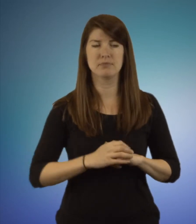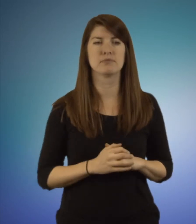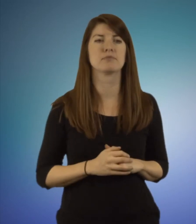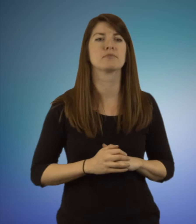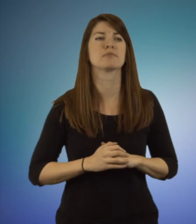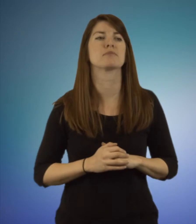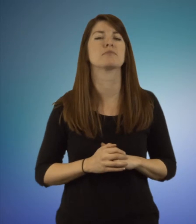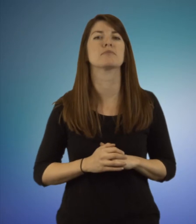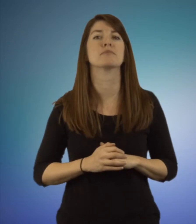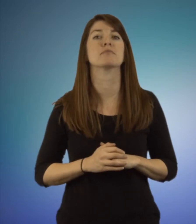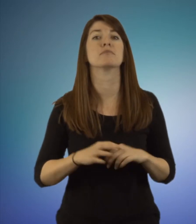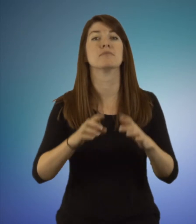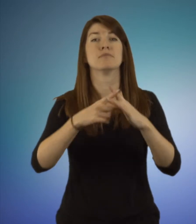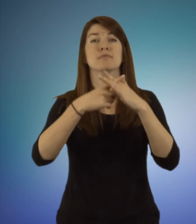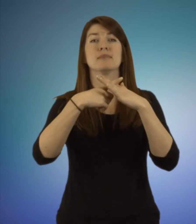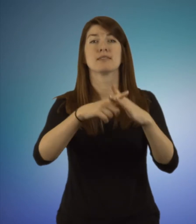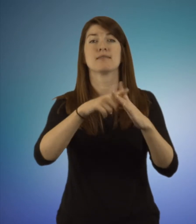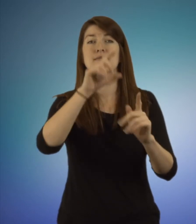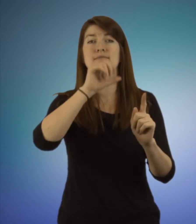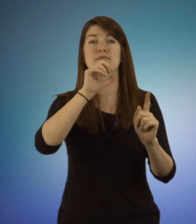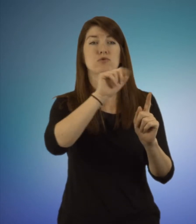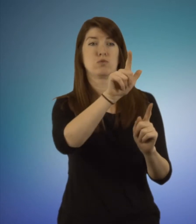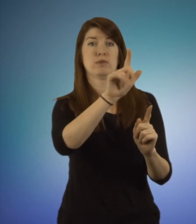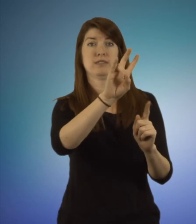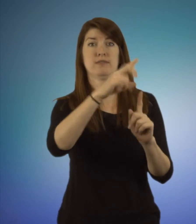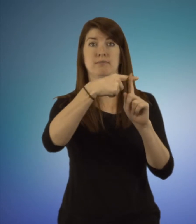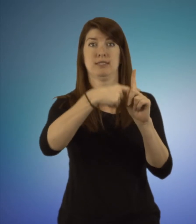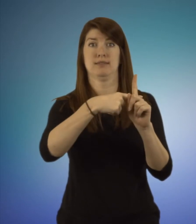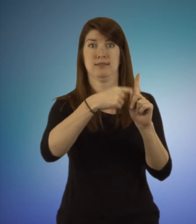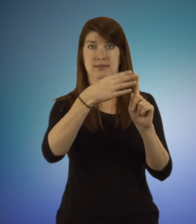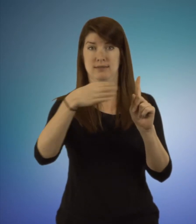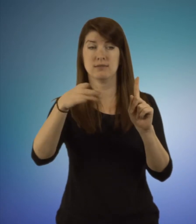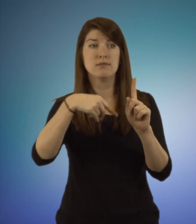de la agencia de educación local el apoyo a este niño.